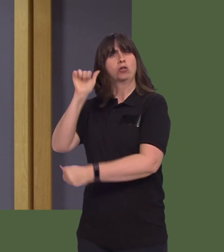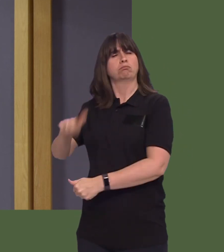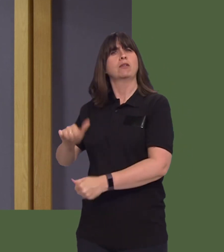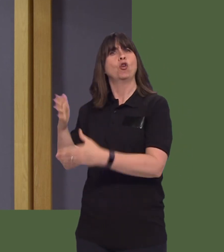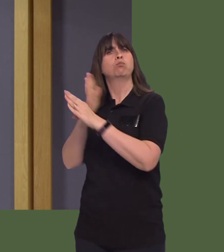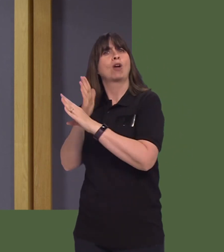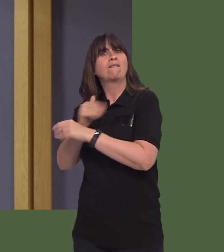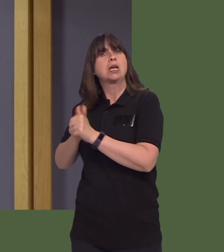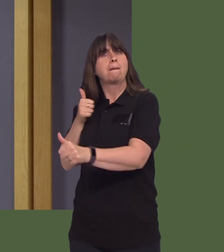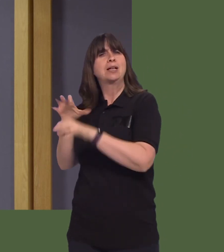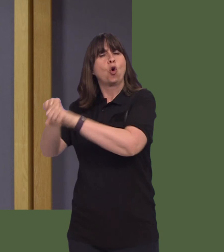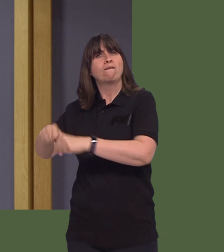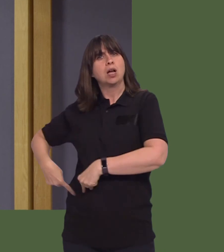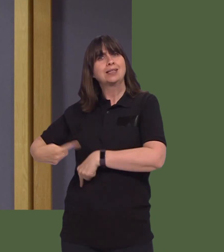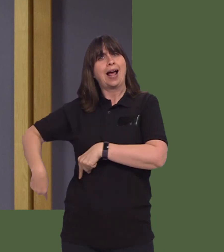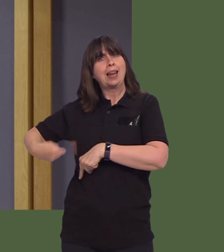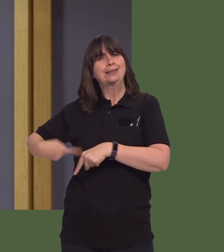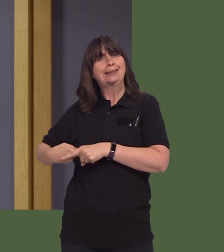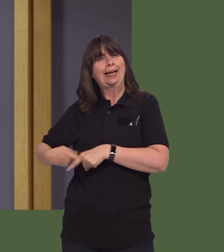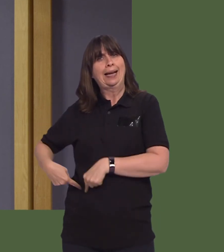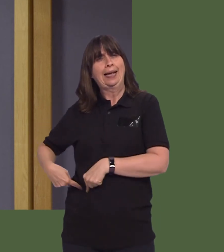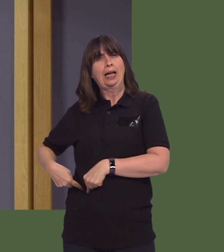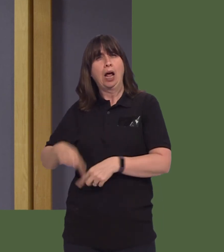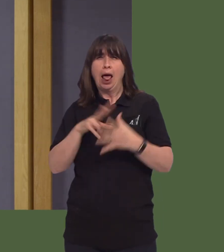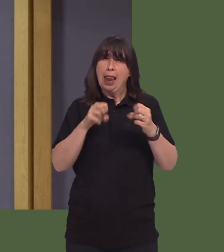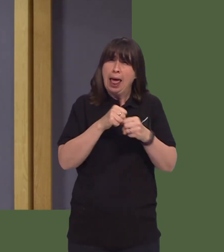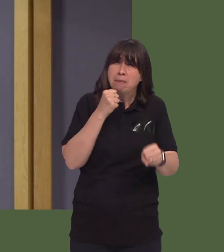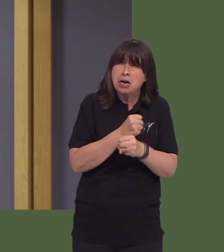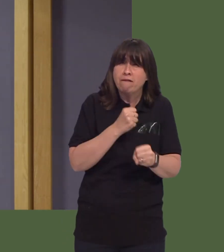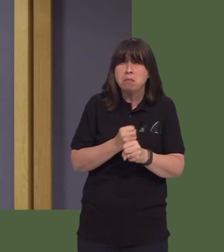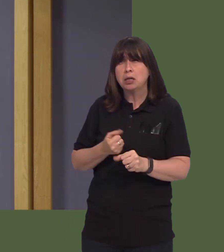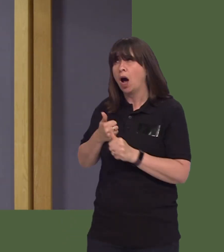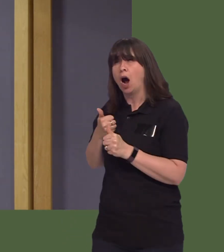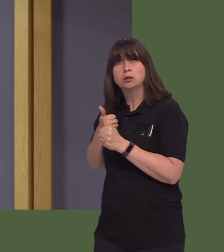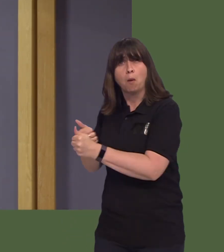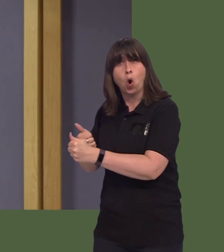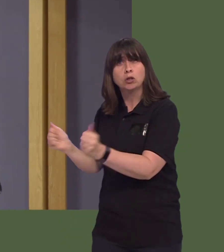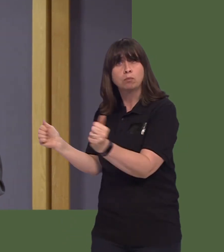Llywodraeth Lafur yn gadael i wasanaethau cyhoeddus drosglwyddo o'r NHS i'r sector preifatórhywbeth